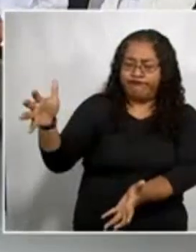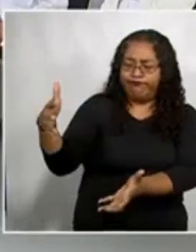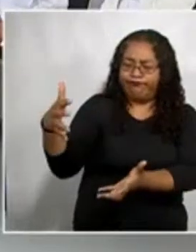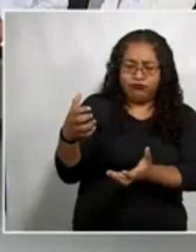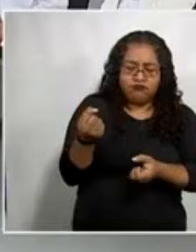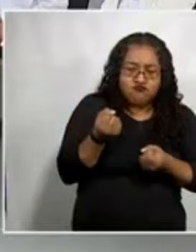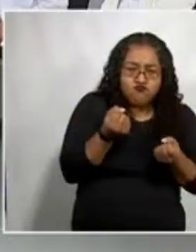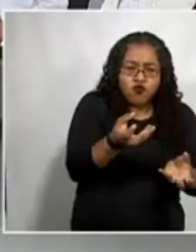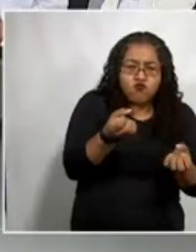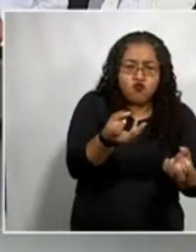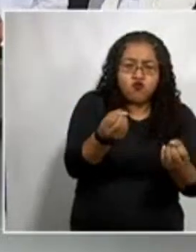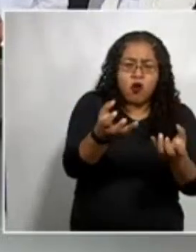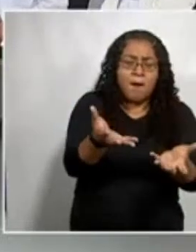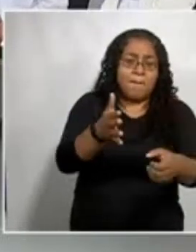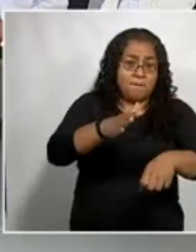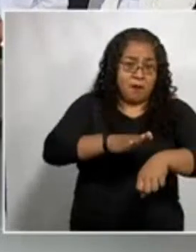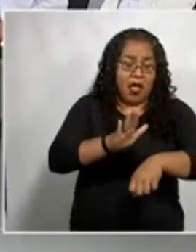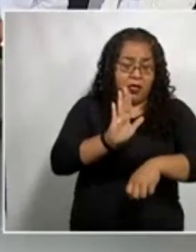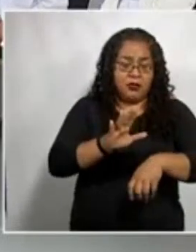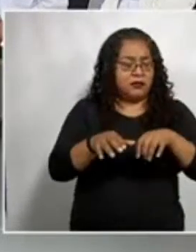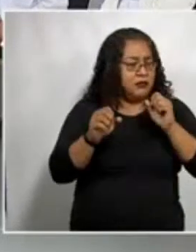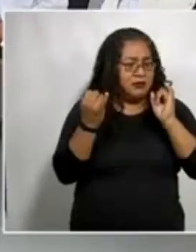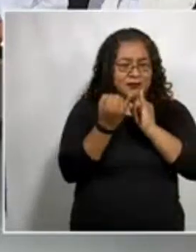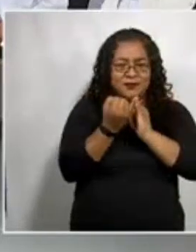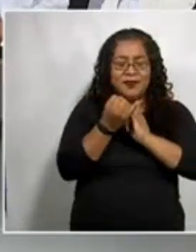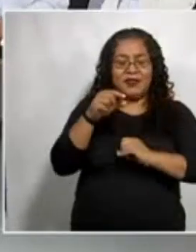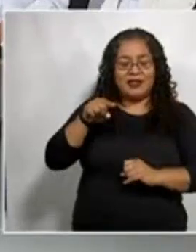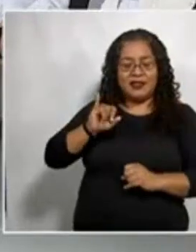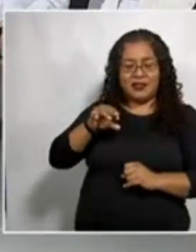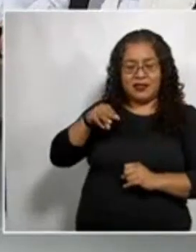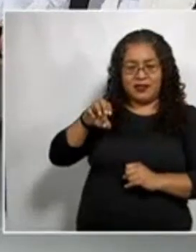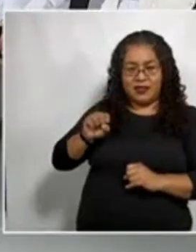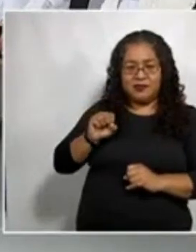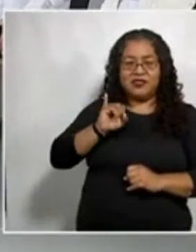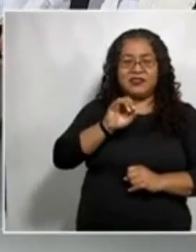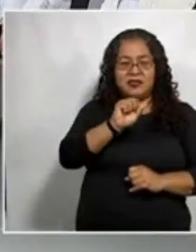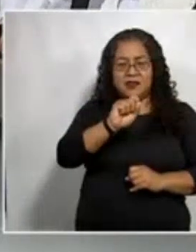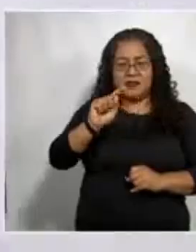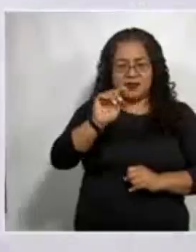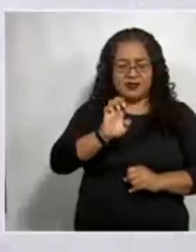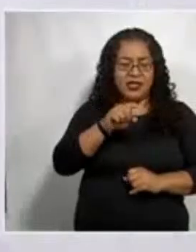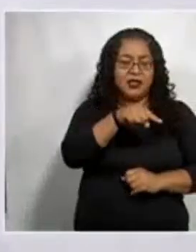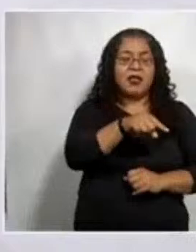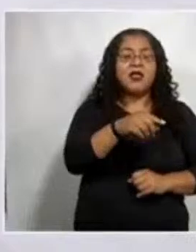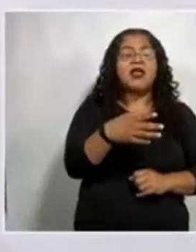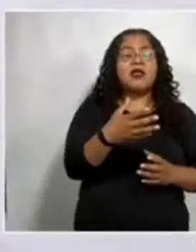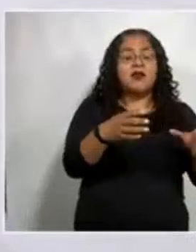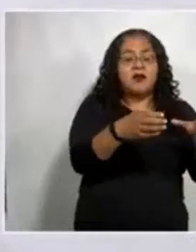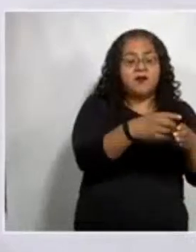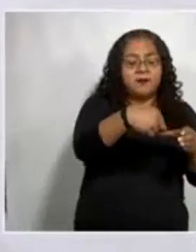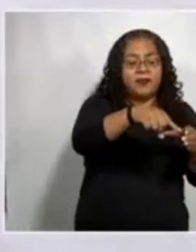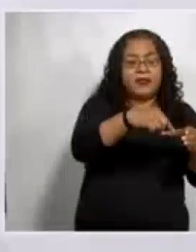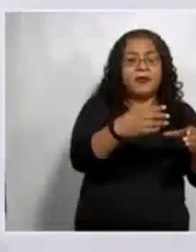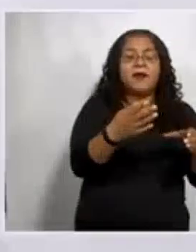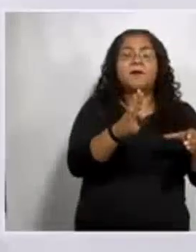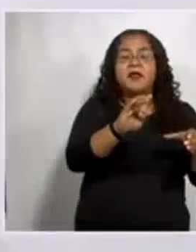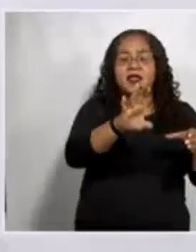va a mejorar en los tres sistemas de salud, en el IMS, en el IMS Bienestar y en el ISTE. Y vamos a